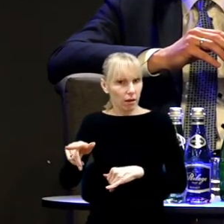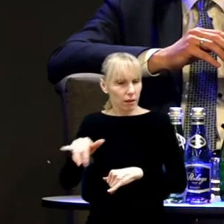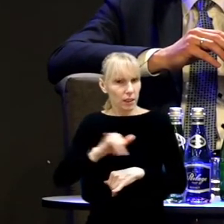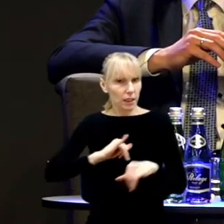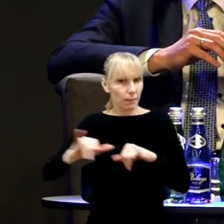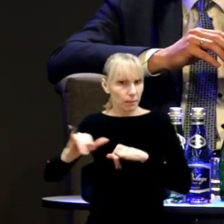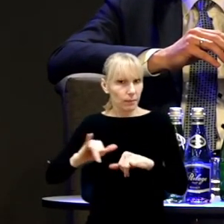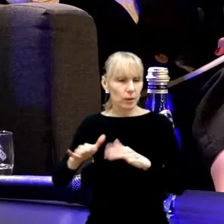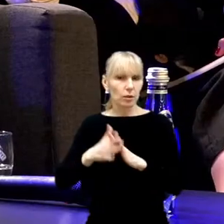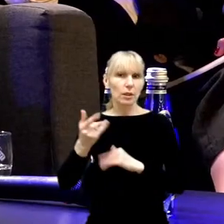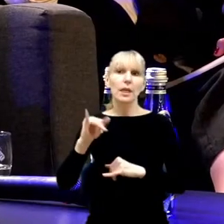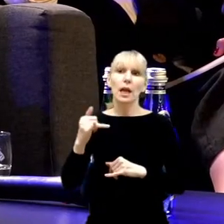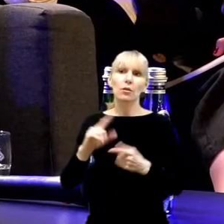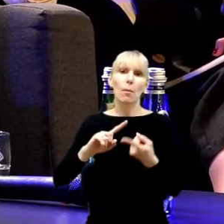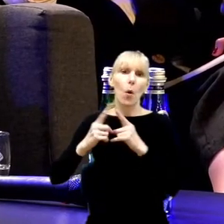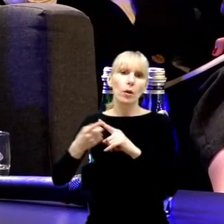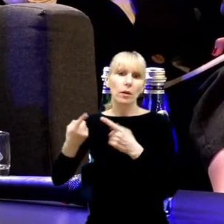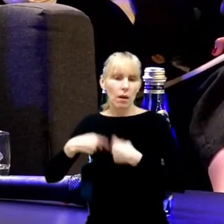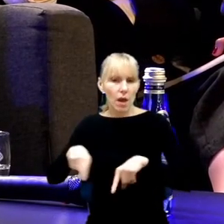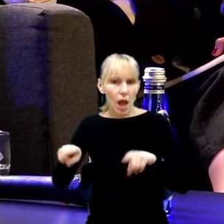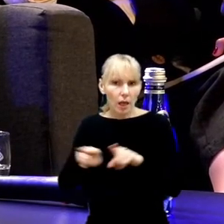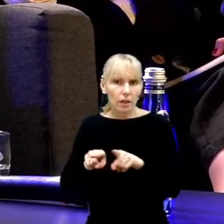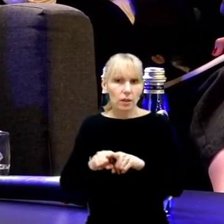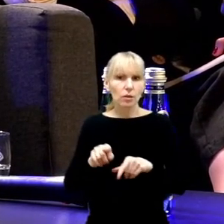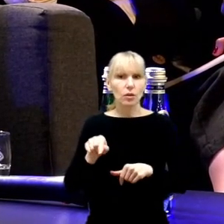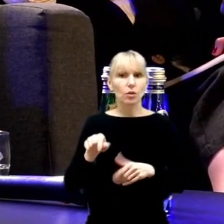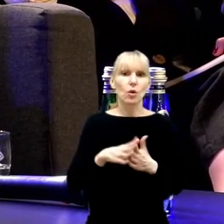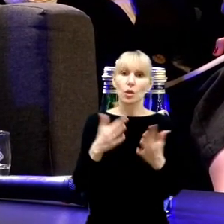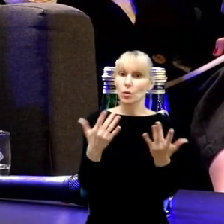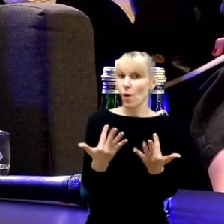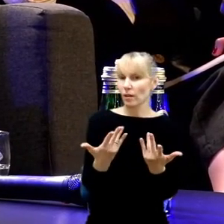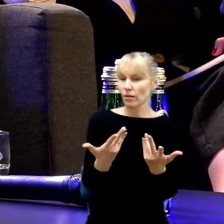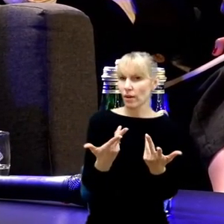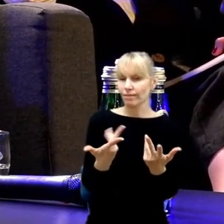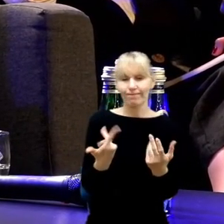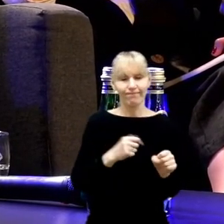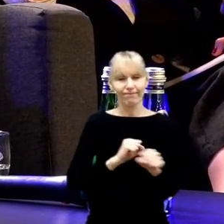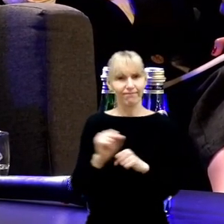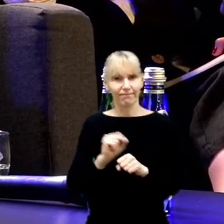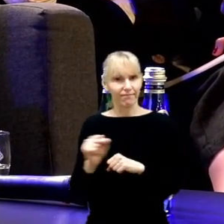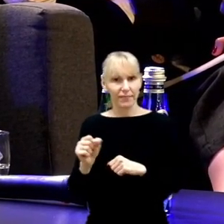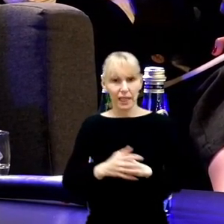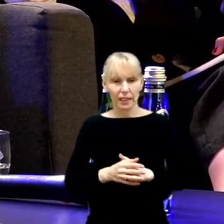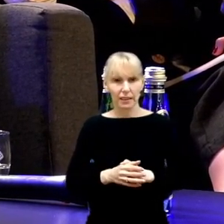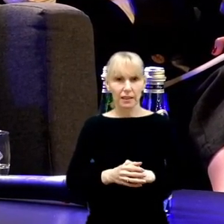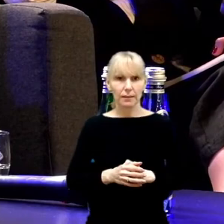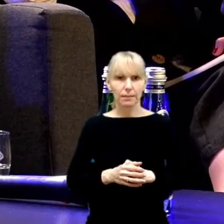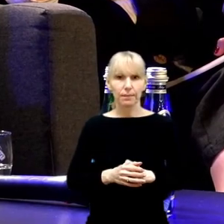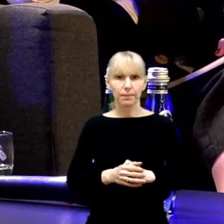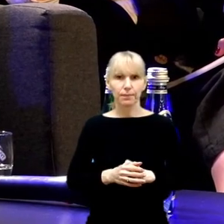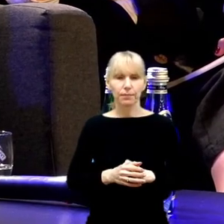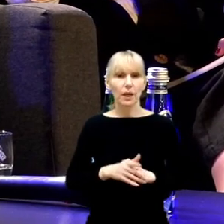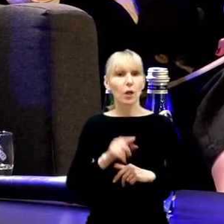Czy jest to łatwe? Nie, nie jest to łatwe. Najczęściej staramy się uzyskać dyskonto do rynku,